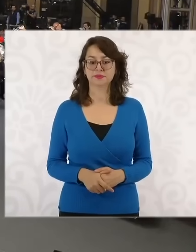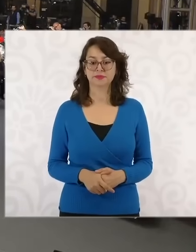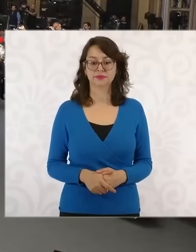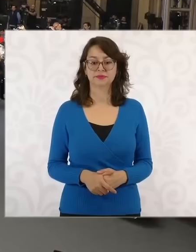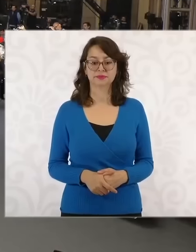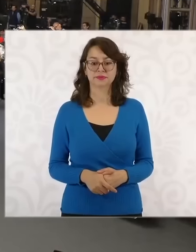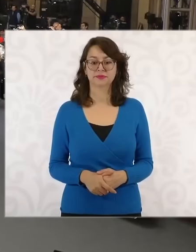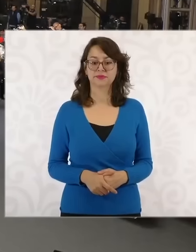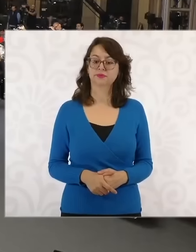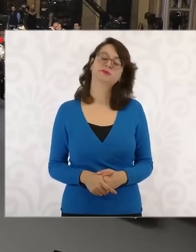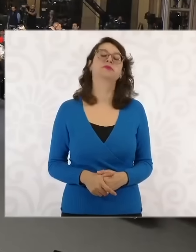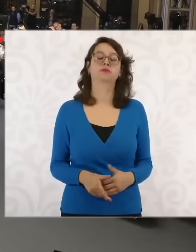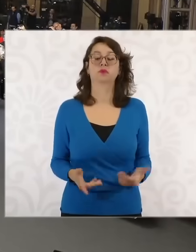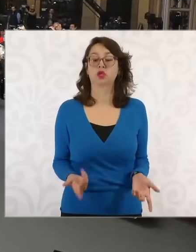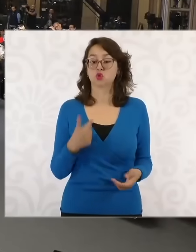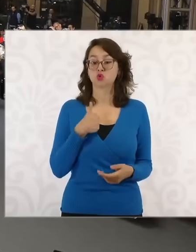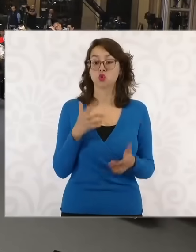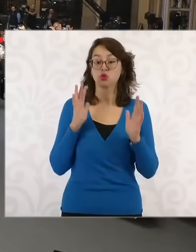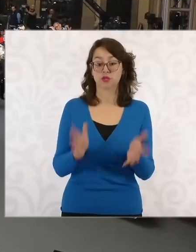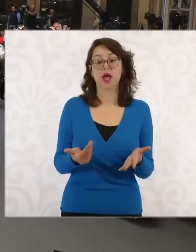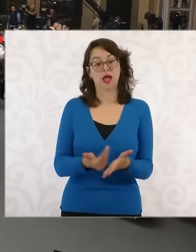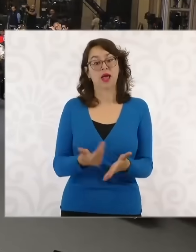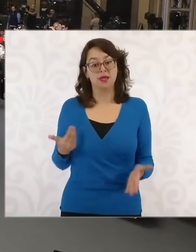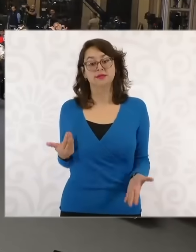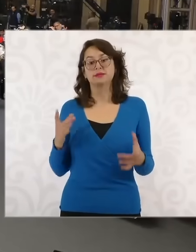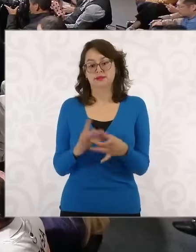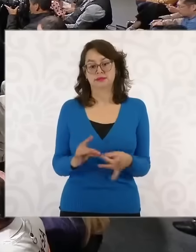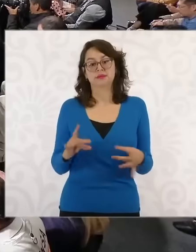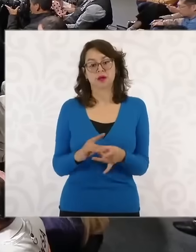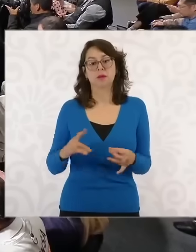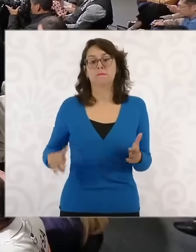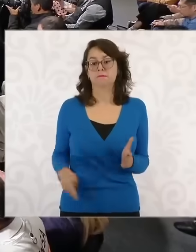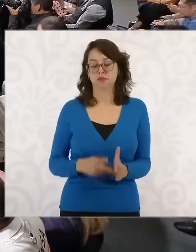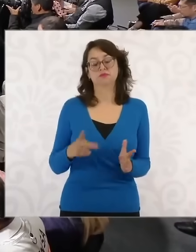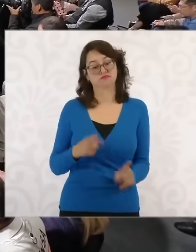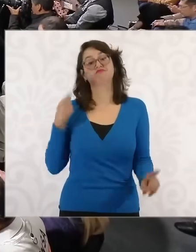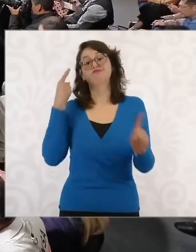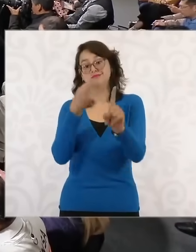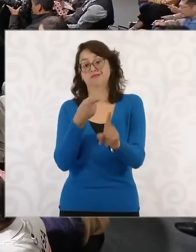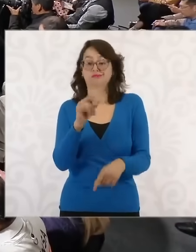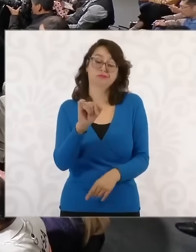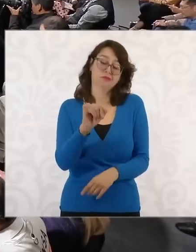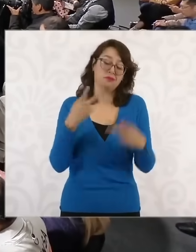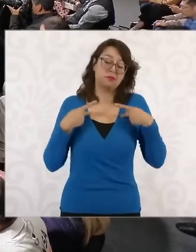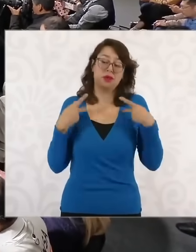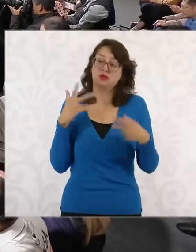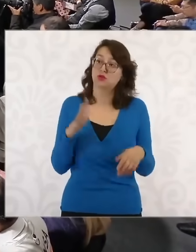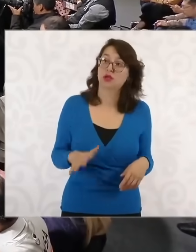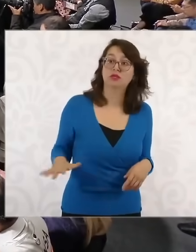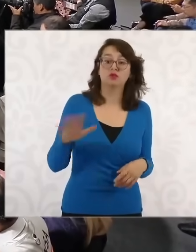Sí, lo he mencionado con anterioridad que nuestra meta es llegar al 95% de la vacunación.